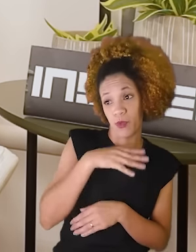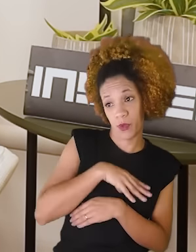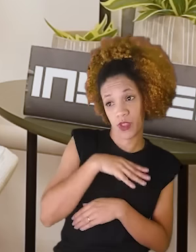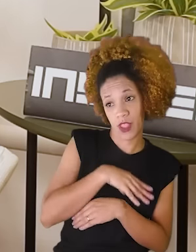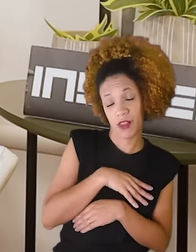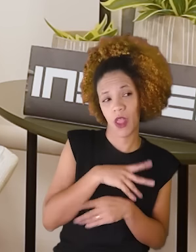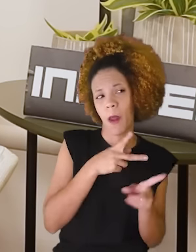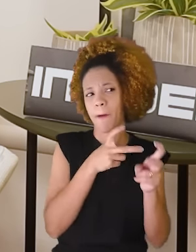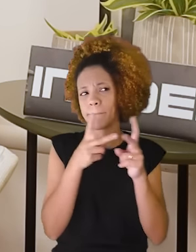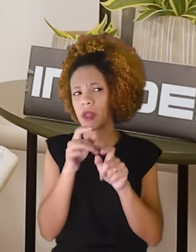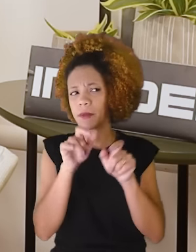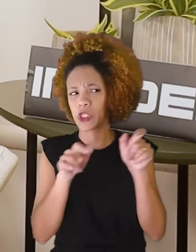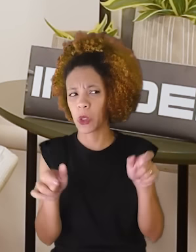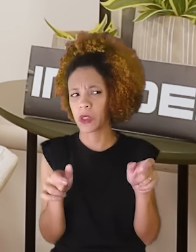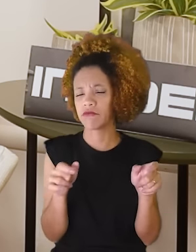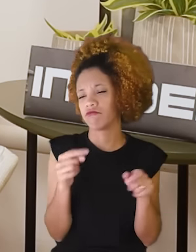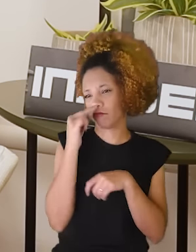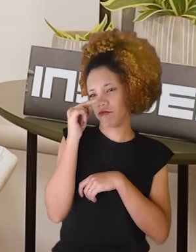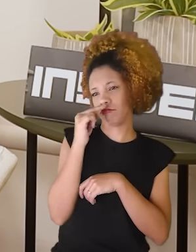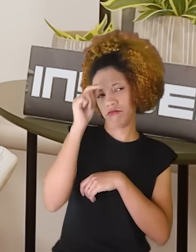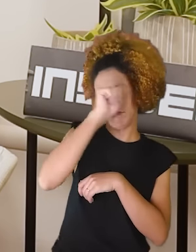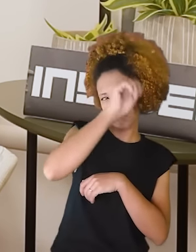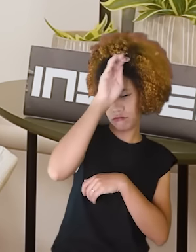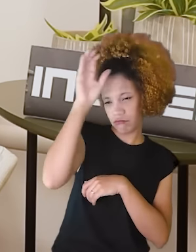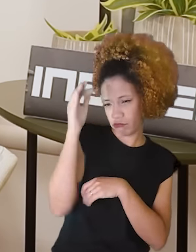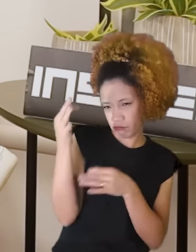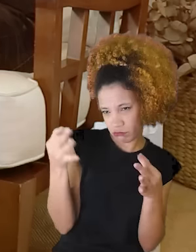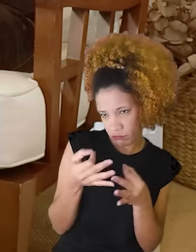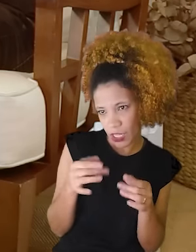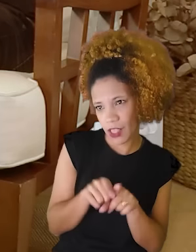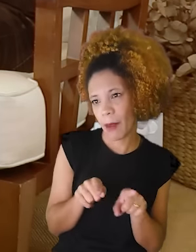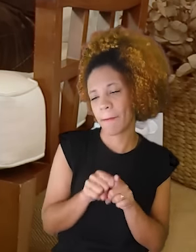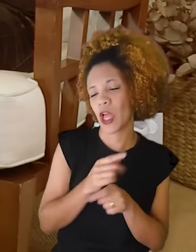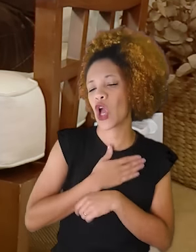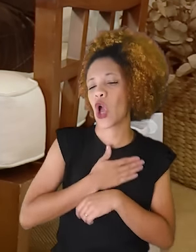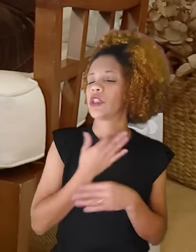eu percebi que veio uma galera bem elitizada assim uma galera que que também gostava do cor